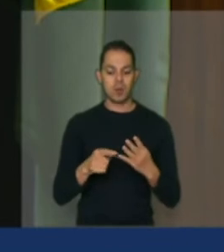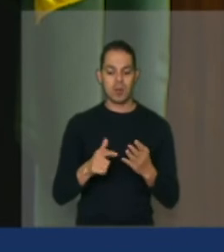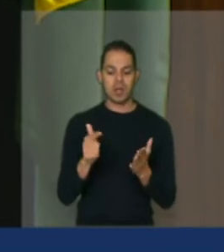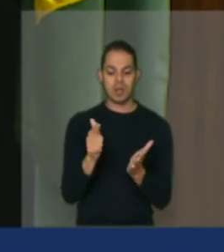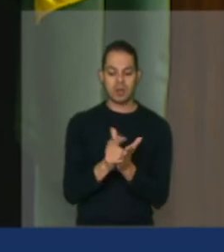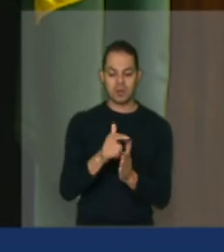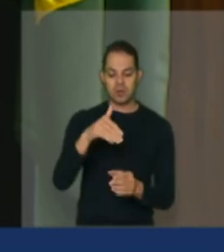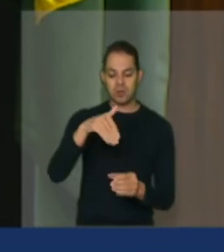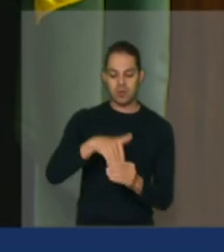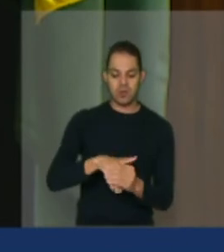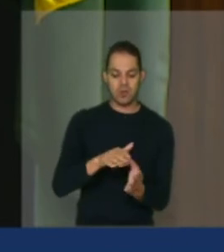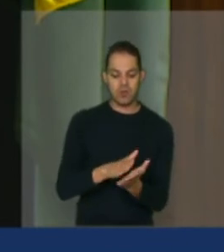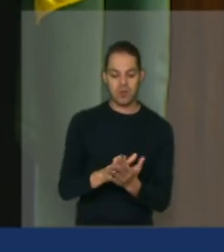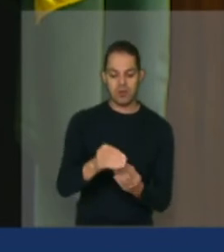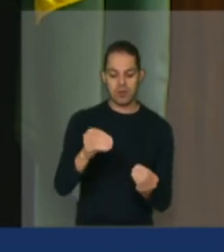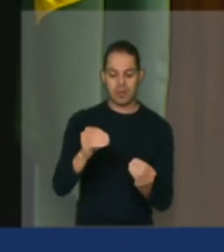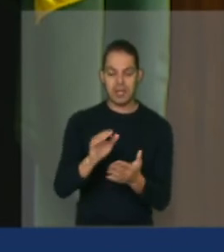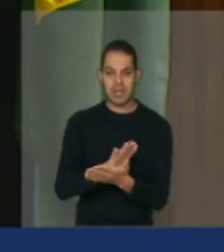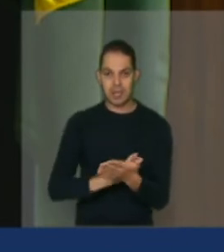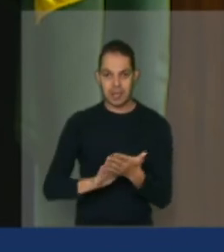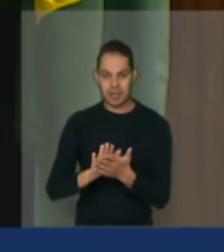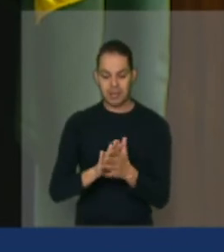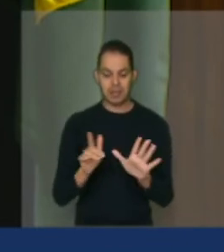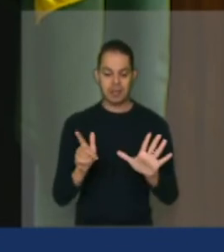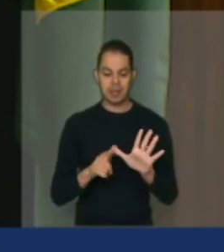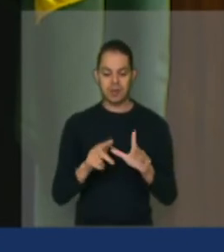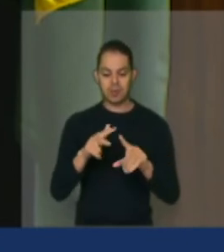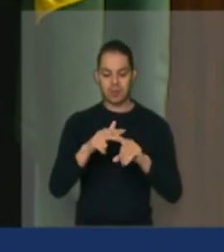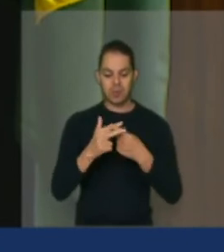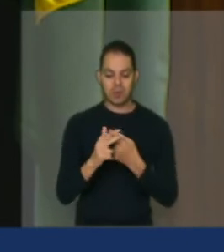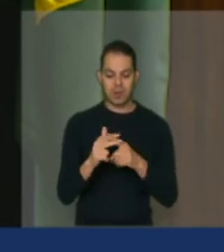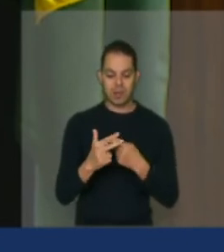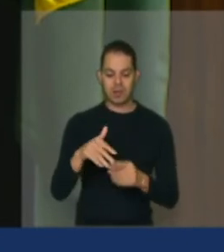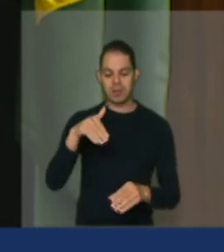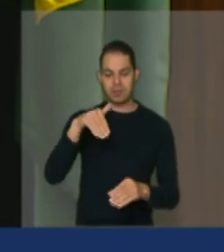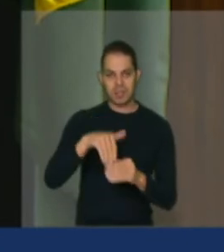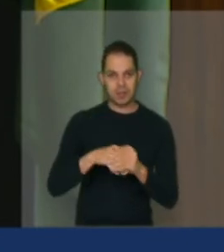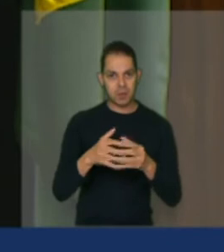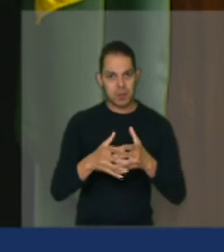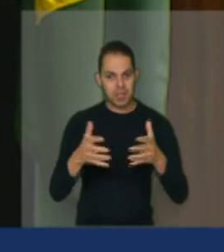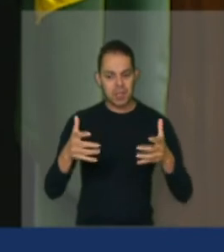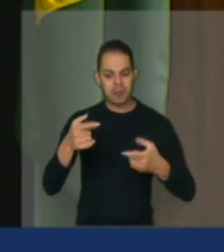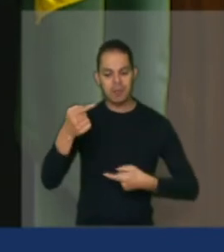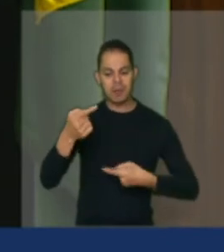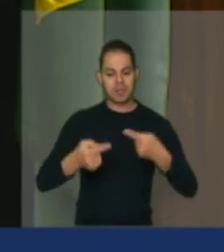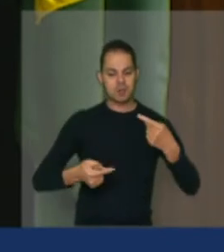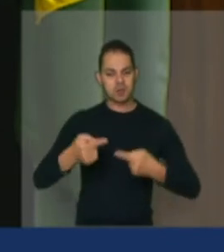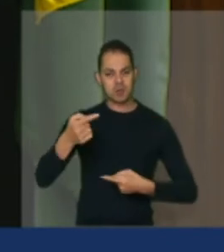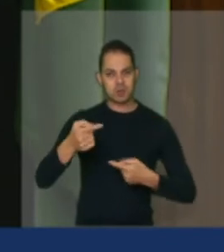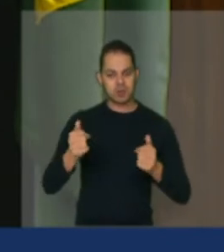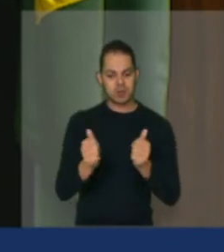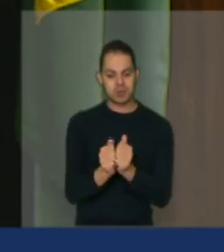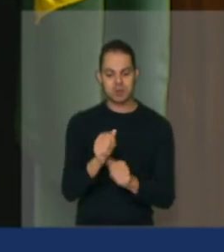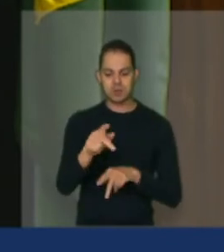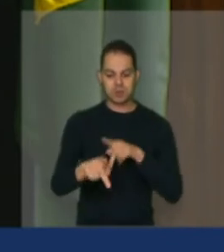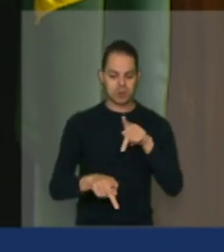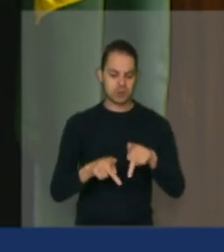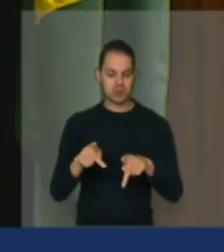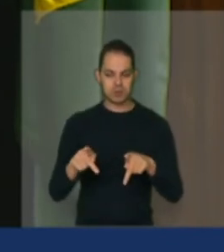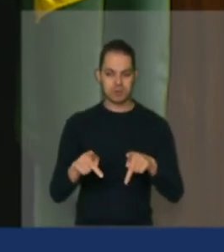VOTO IMPRESSO E UMA REFORMA ELEITORAL QUE SEJA AMPLA, DISCUTIDA COM A SOCIEDADE CIVIL ORGANIZADA. SENHOR